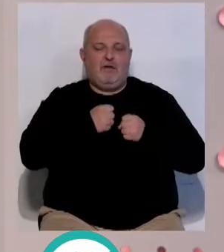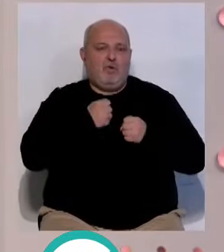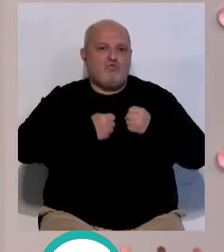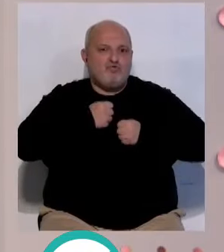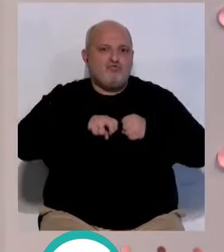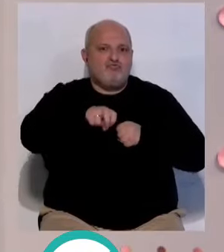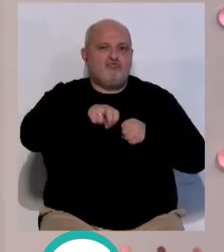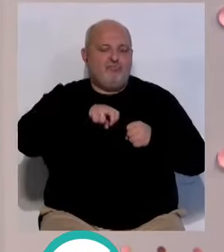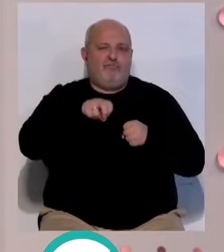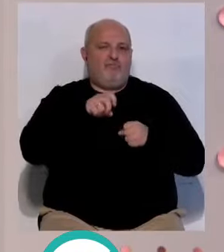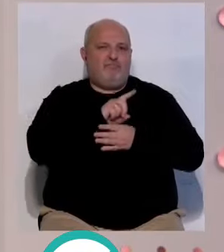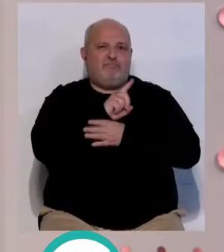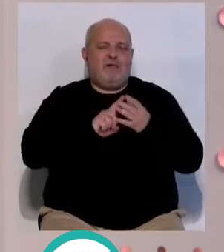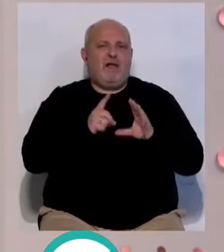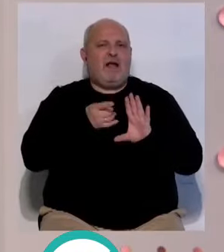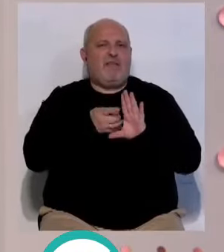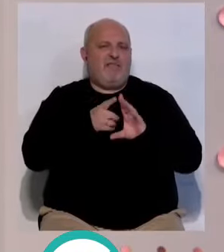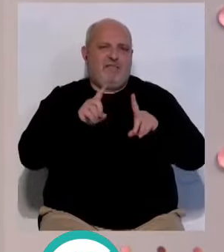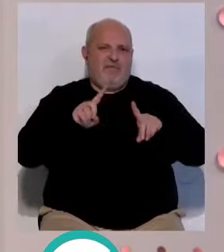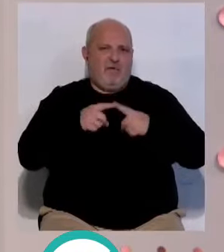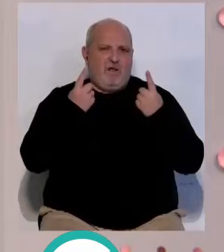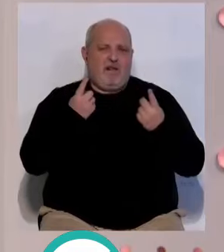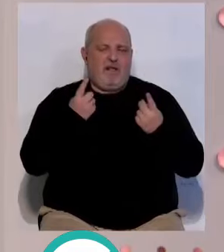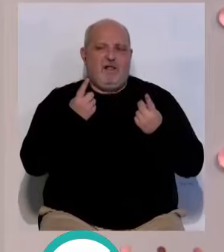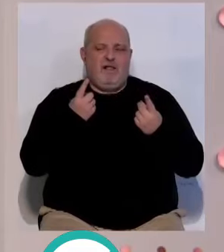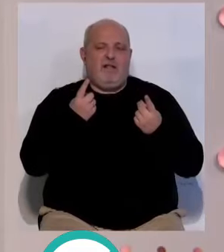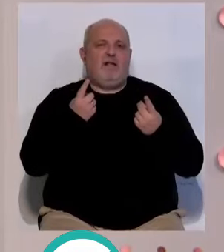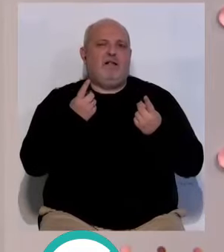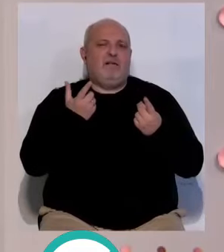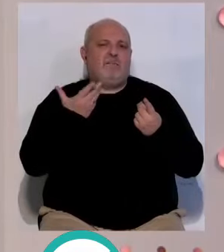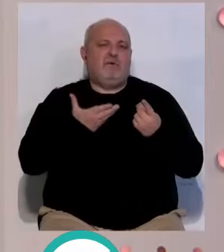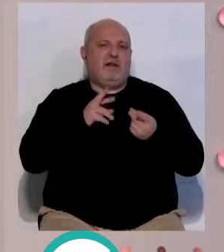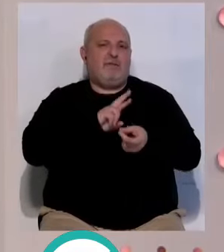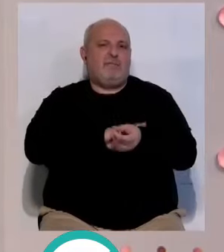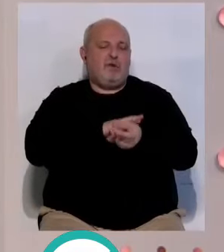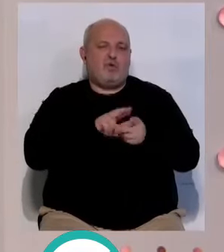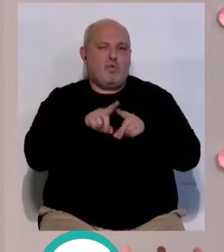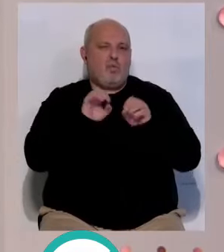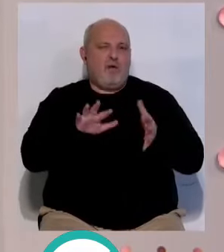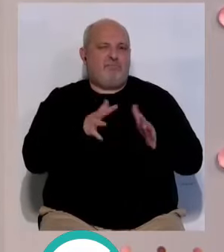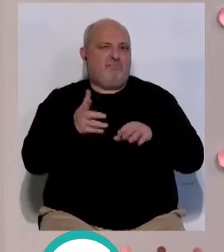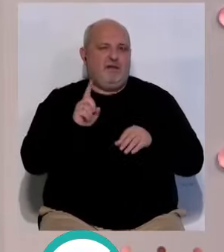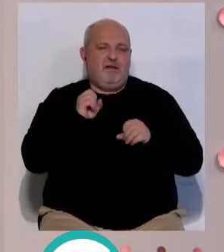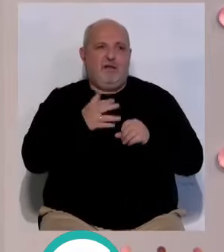española por mucha calidad que tengas por mucha calidad que tengas mient no puede ser el que el